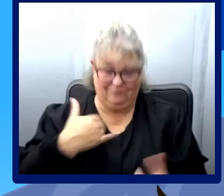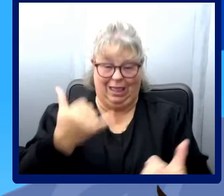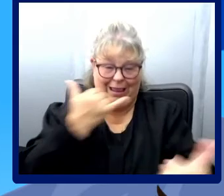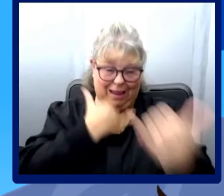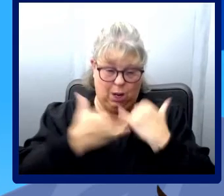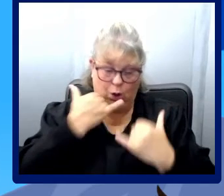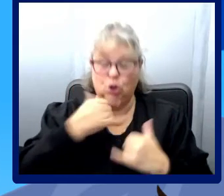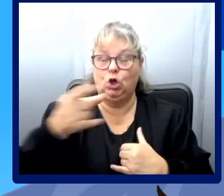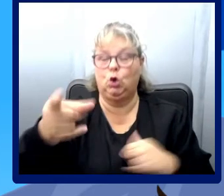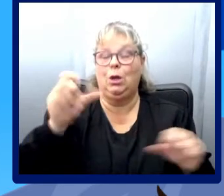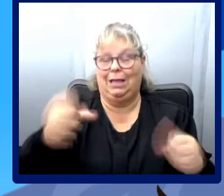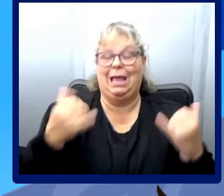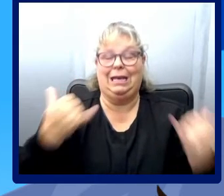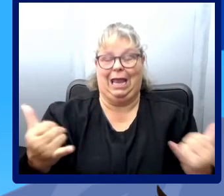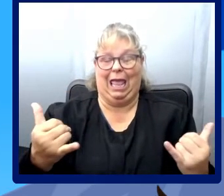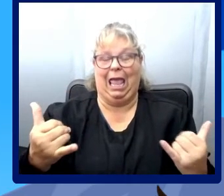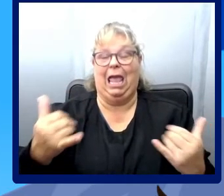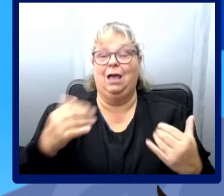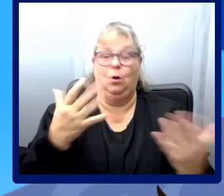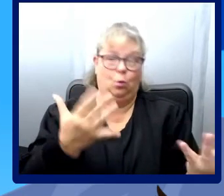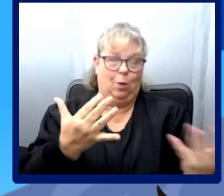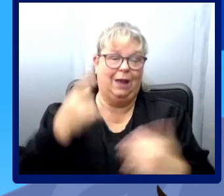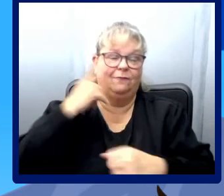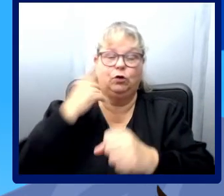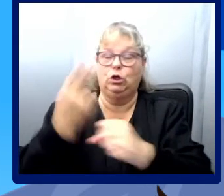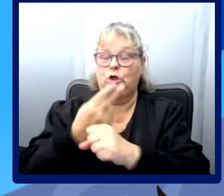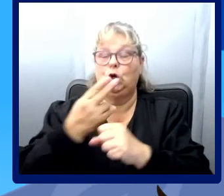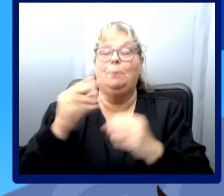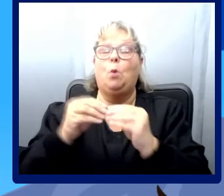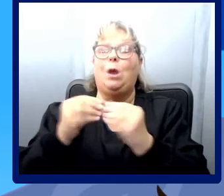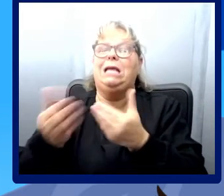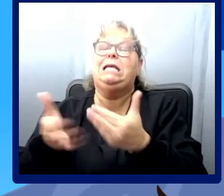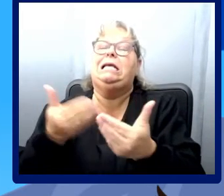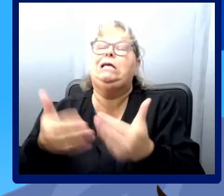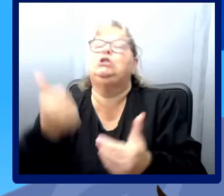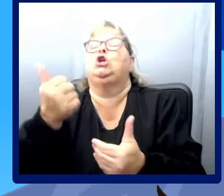tienen una forma amigable para que los usuarios los manejen.